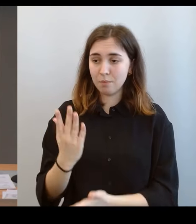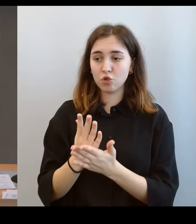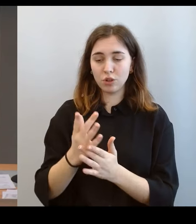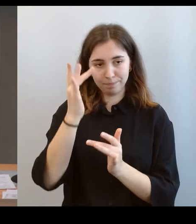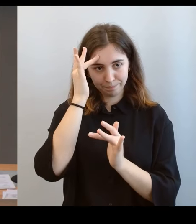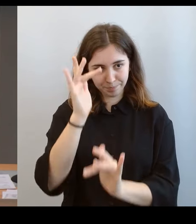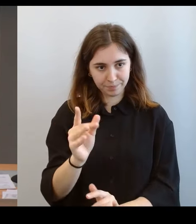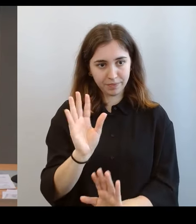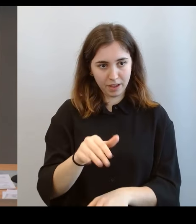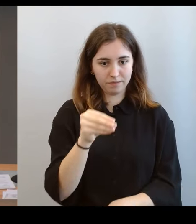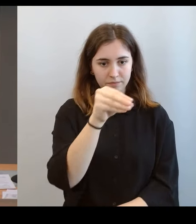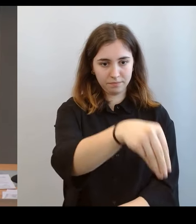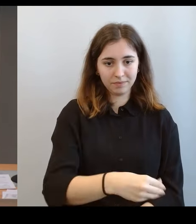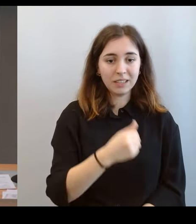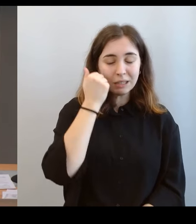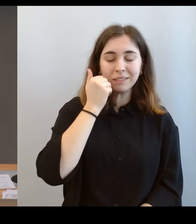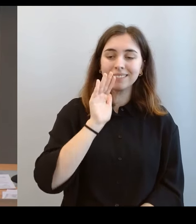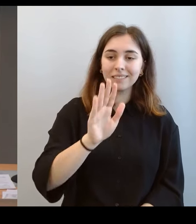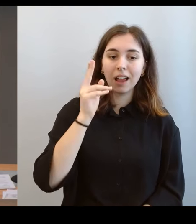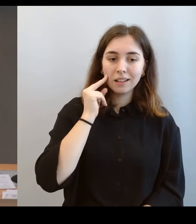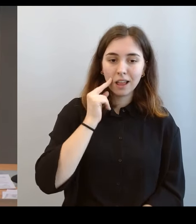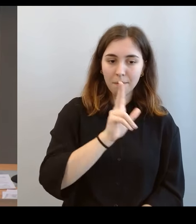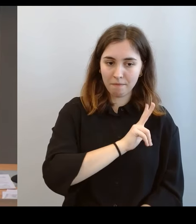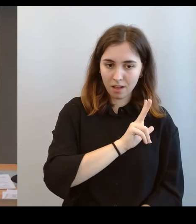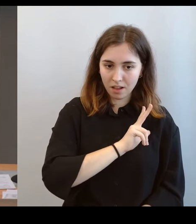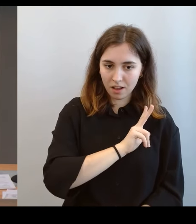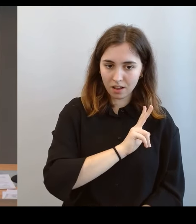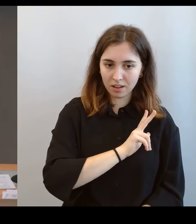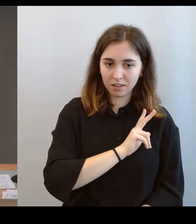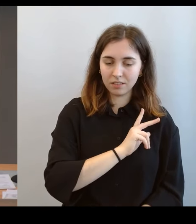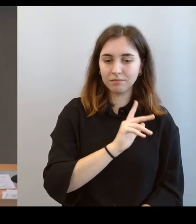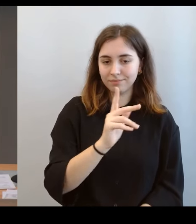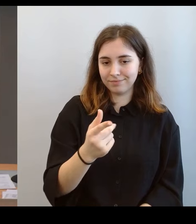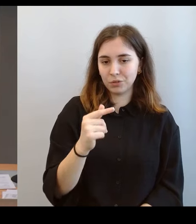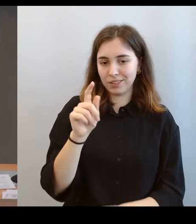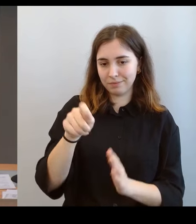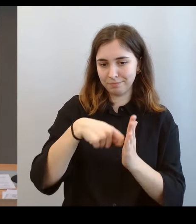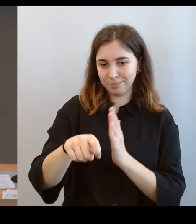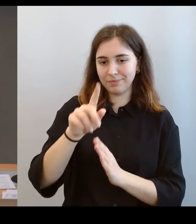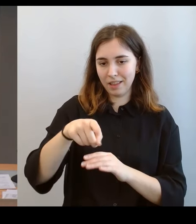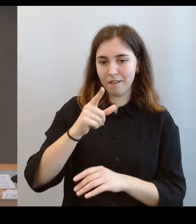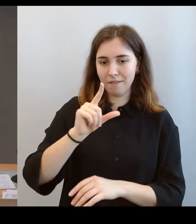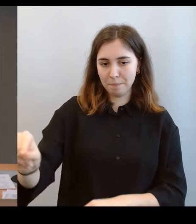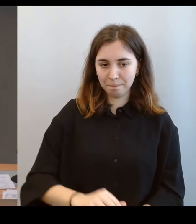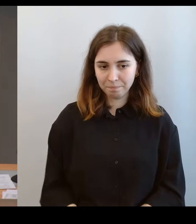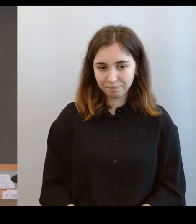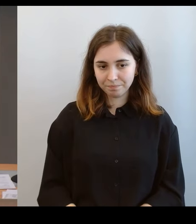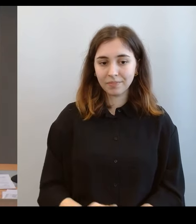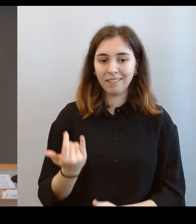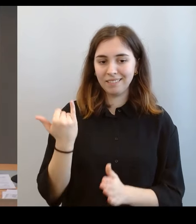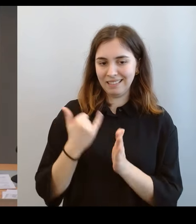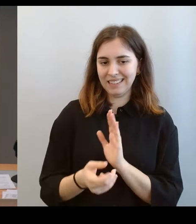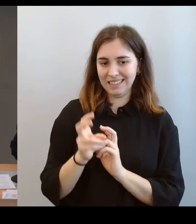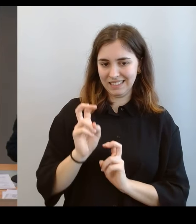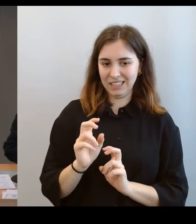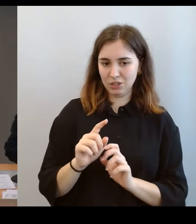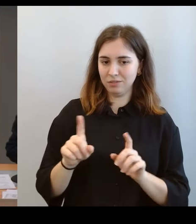auf der Liste abgehakt worden ist. Wie in den letzten Sitzungen stehen acht Wahlkabinen zur Verfügung. Abgeordnete deren Namen mit A bis K